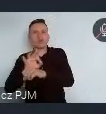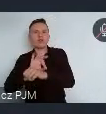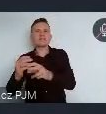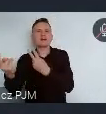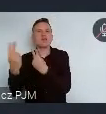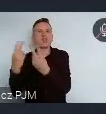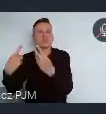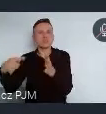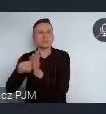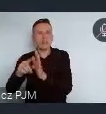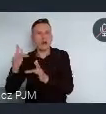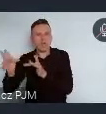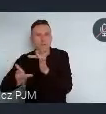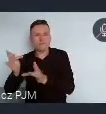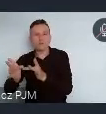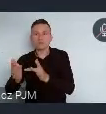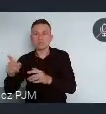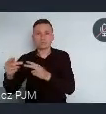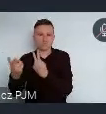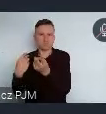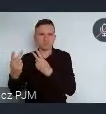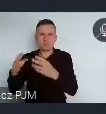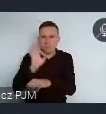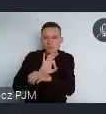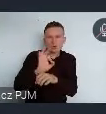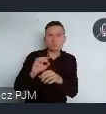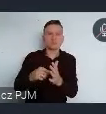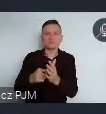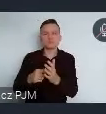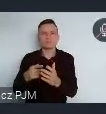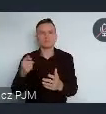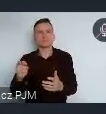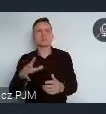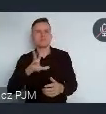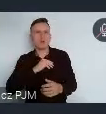że potrafimy wykorzystać infrastrukturę techniczną przy drodze krajowej